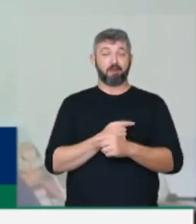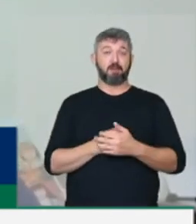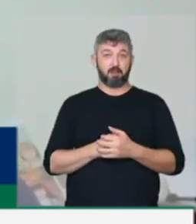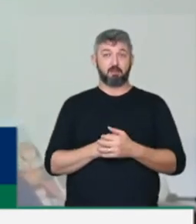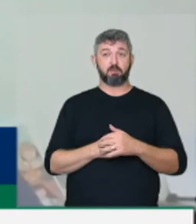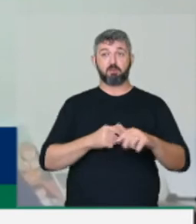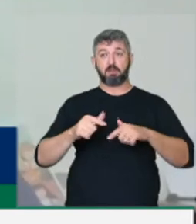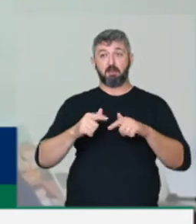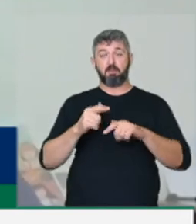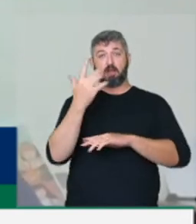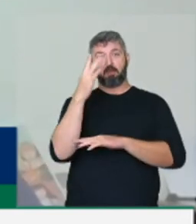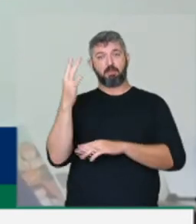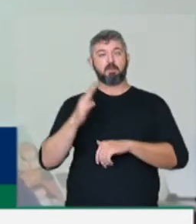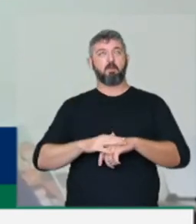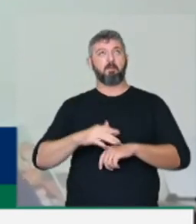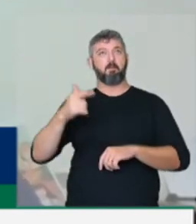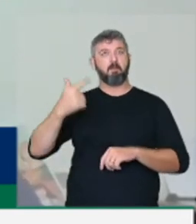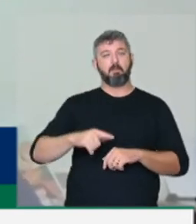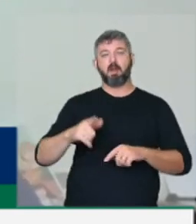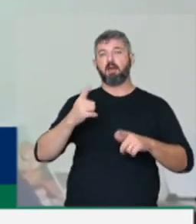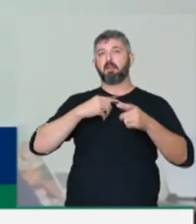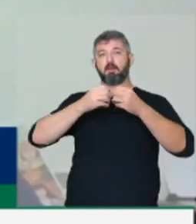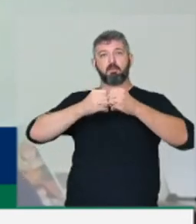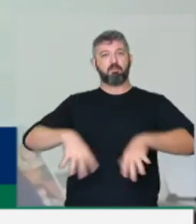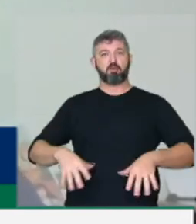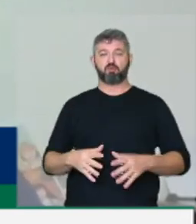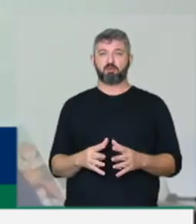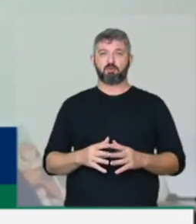AMBIENTAL CADA VEZ MAIS ESTÁ SENDO DESMANTELADO. FALTA DE PROTEÇÃO DO MEIO AMBIENTE E QUE... PREJUDICA A VIDA DOS